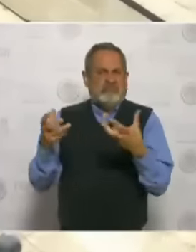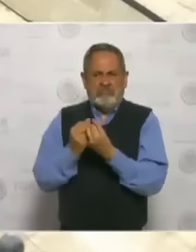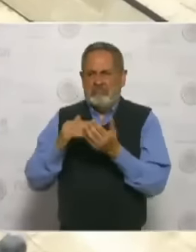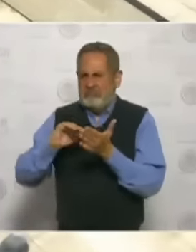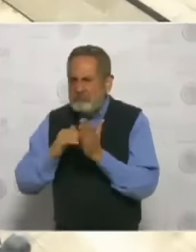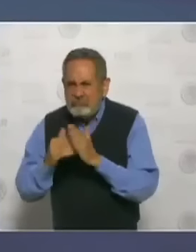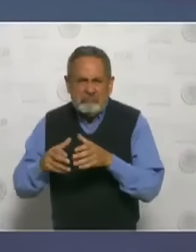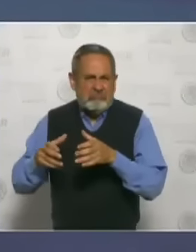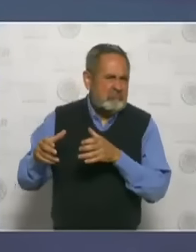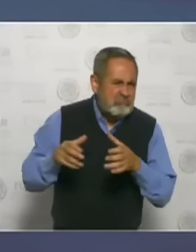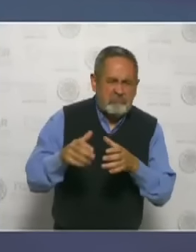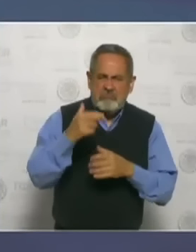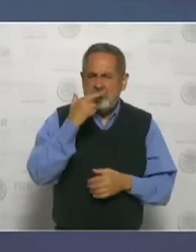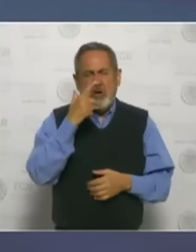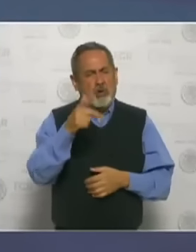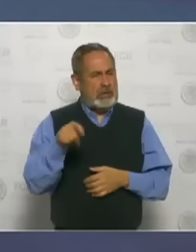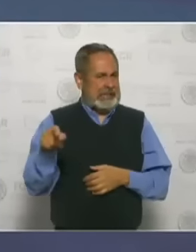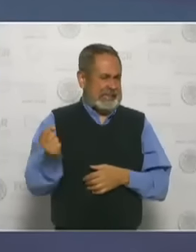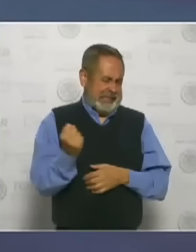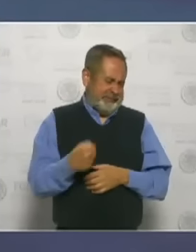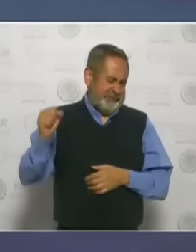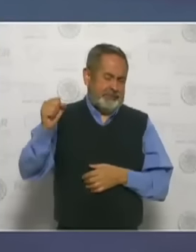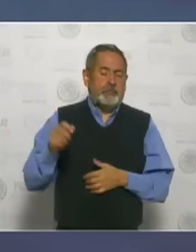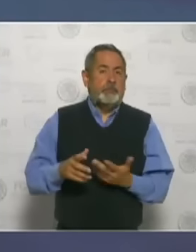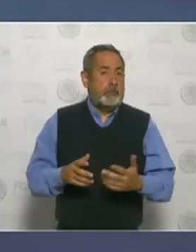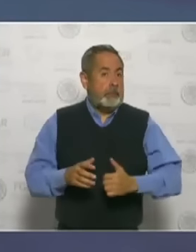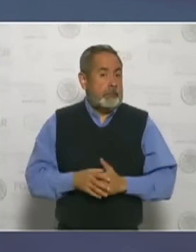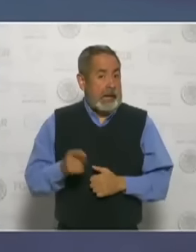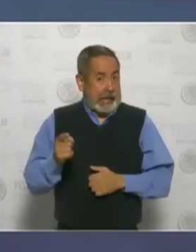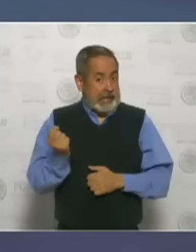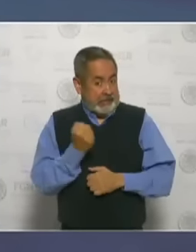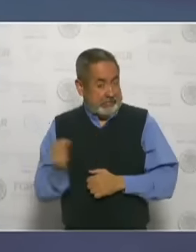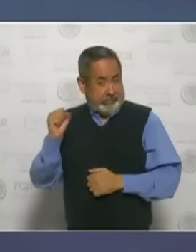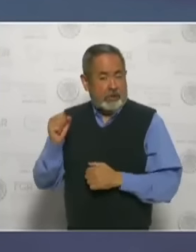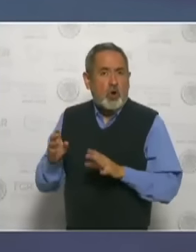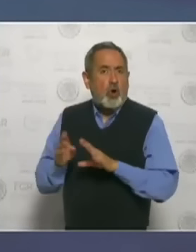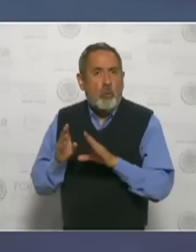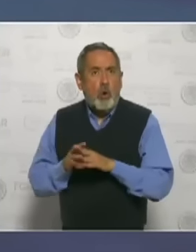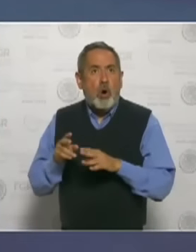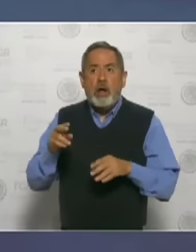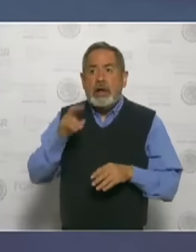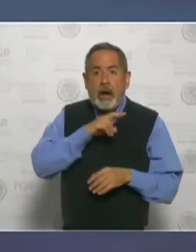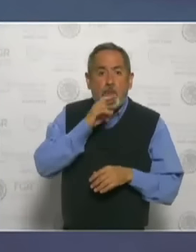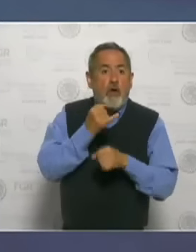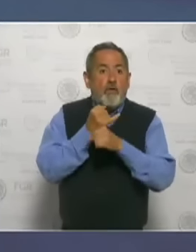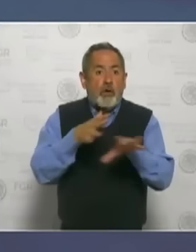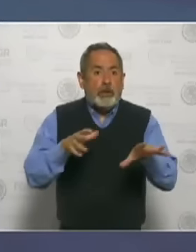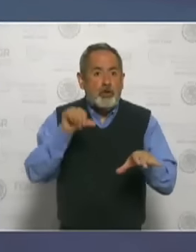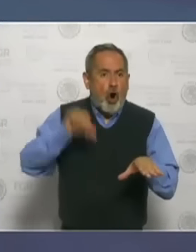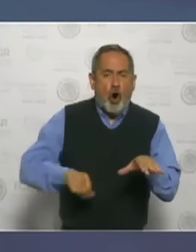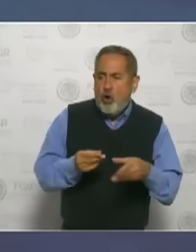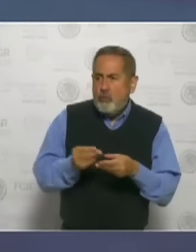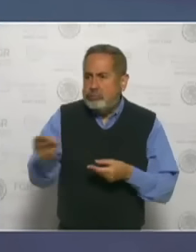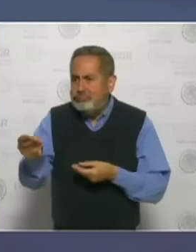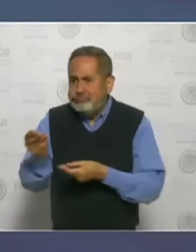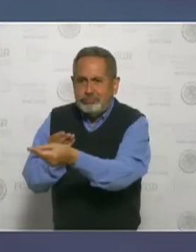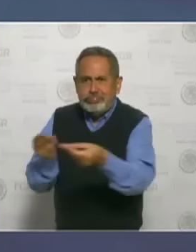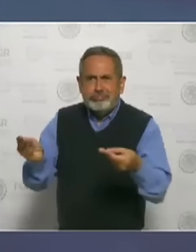Esta efectividad estará sustentada en la fluidez del intercambio de información estratégica y en el